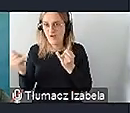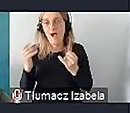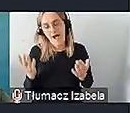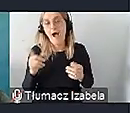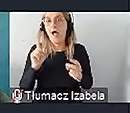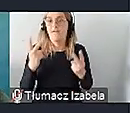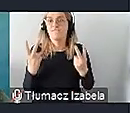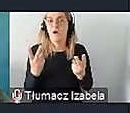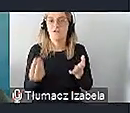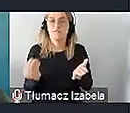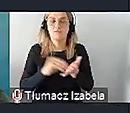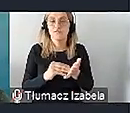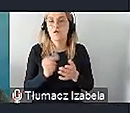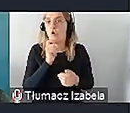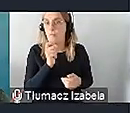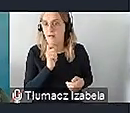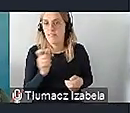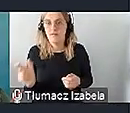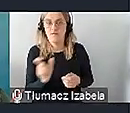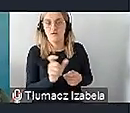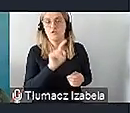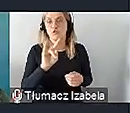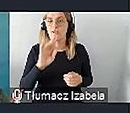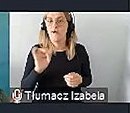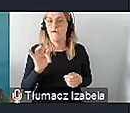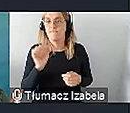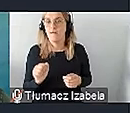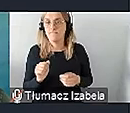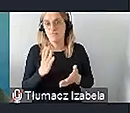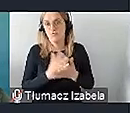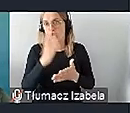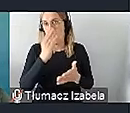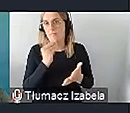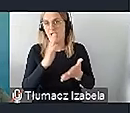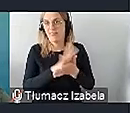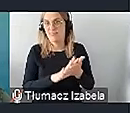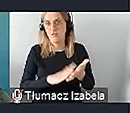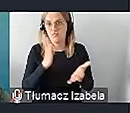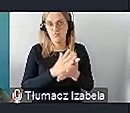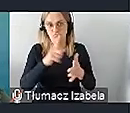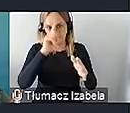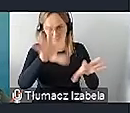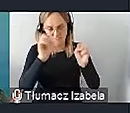Ale wystarczy dodać krótki komentarz "żyrafa" - już mamy obraz z tekstem, więc pamięć nasza jest bardziej zadowolona.